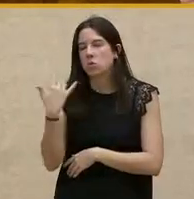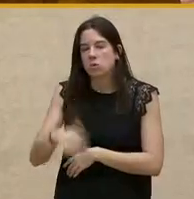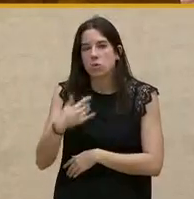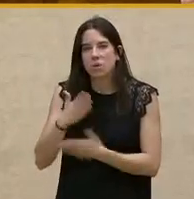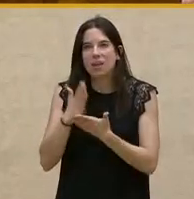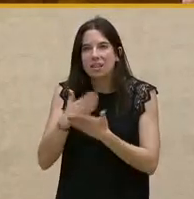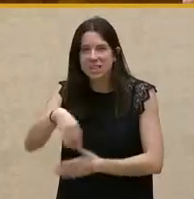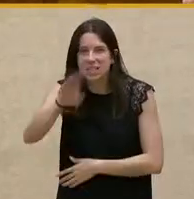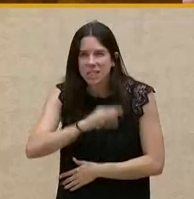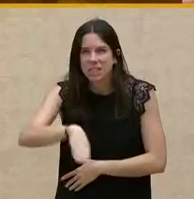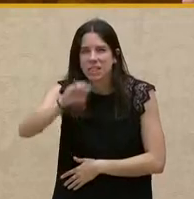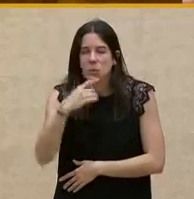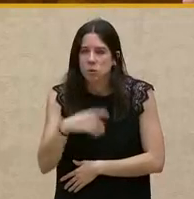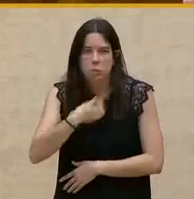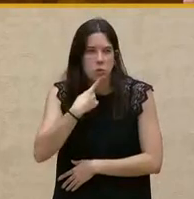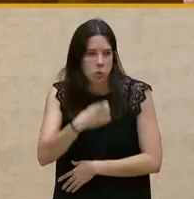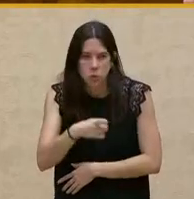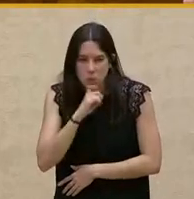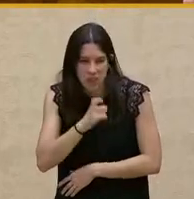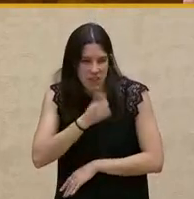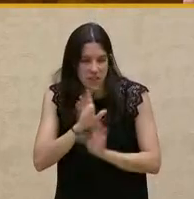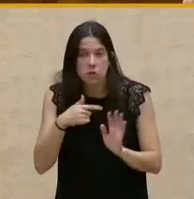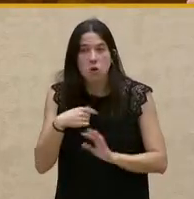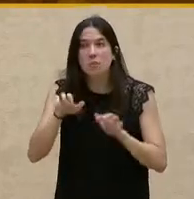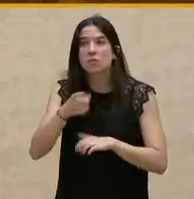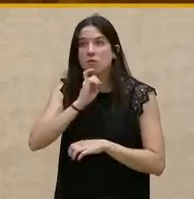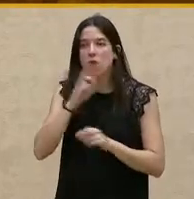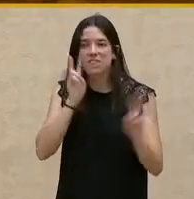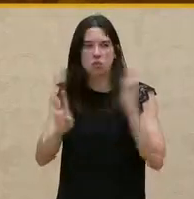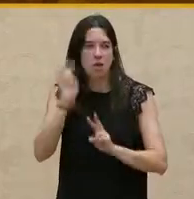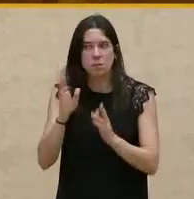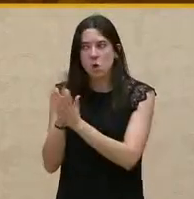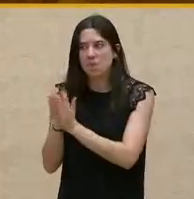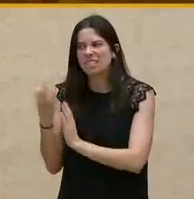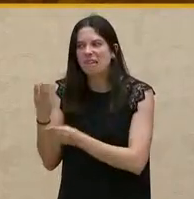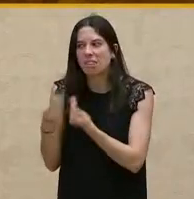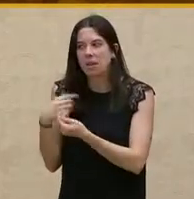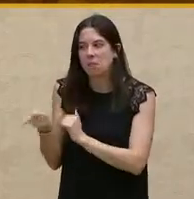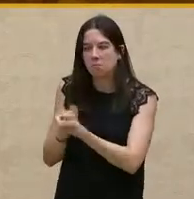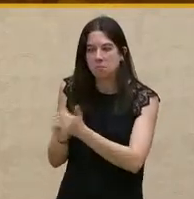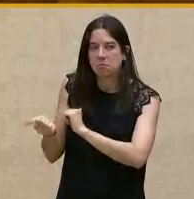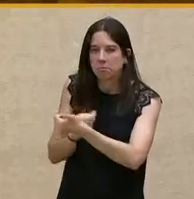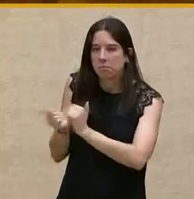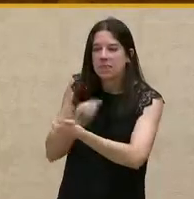y aprendía a nivel visual: ir copiando a mis compañeras y la profesora enseñándome a nivel